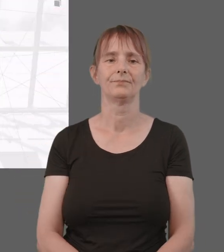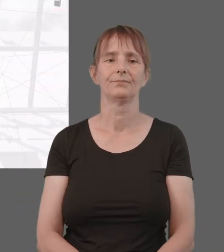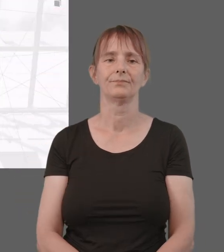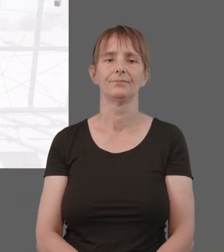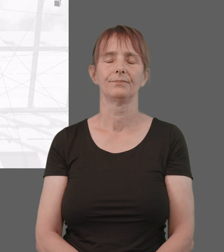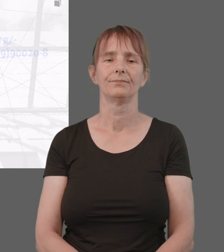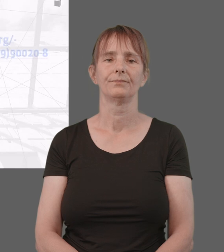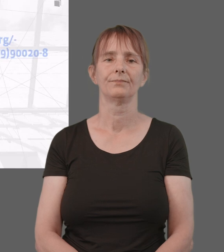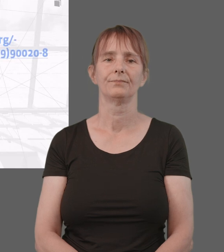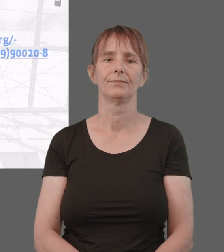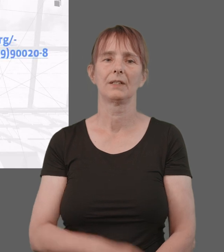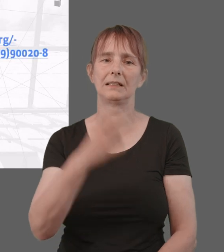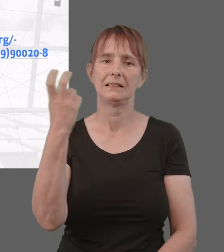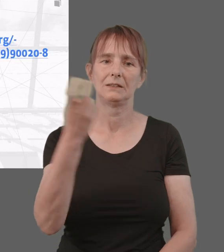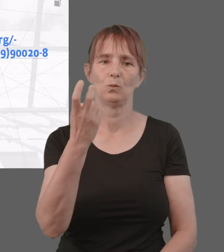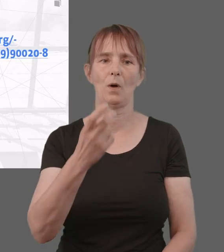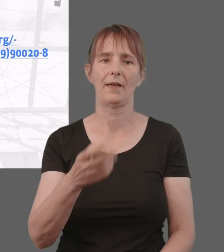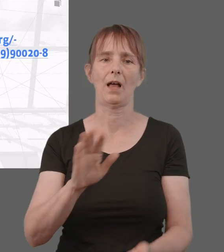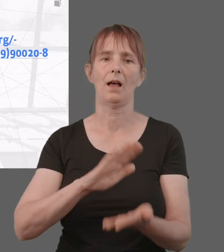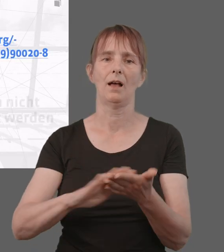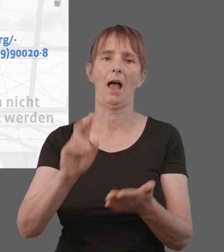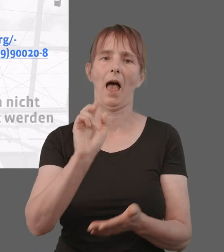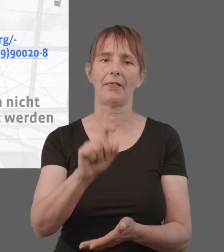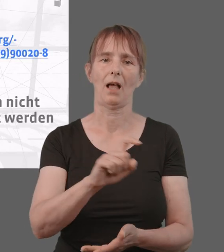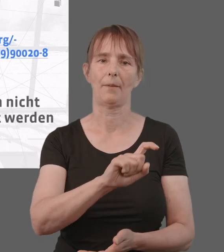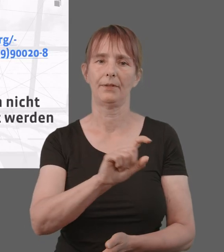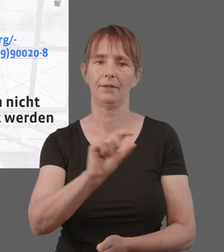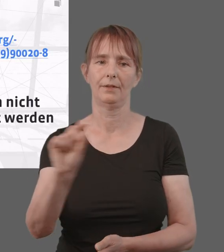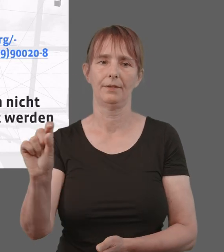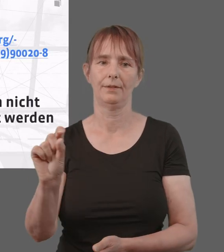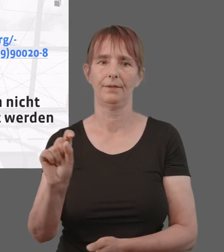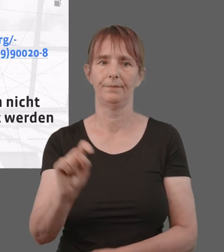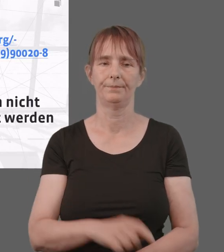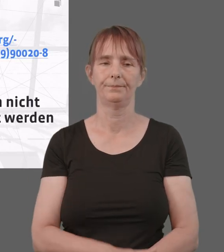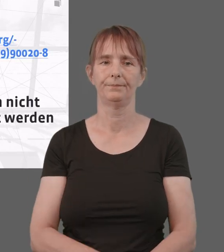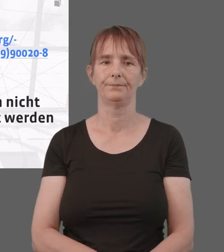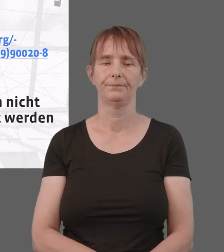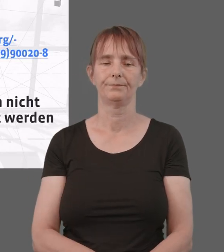können Sie bei einer Fernleihbestellung leider nicht verwenden, da diese nicht Bestandteil der